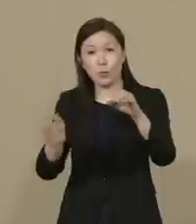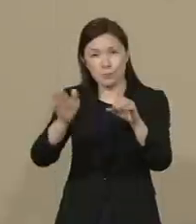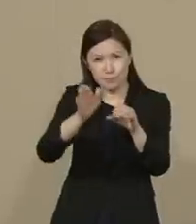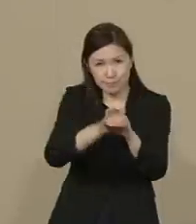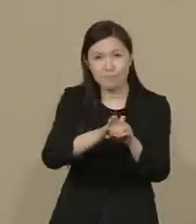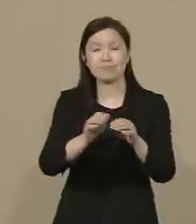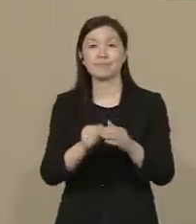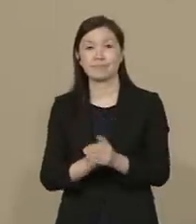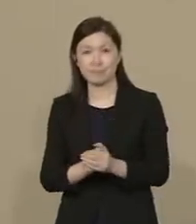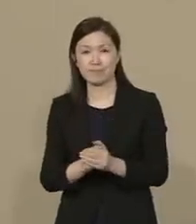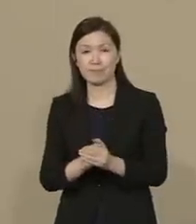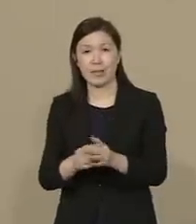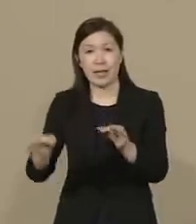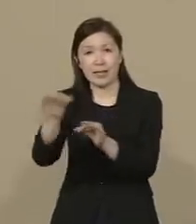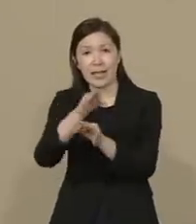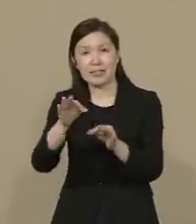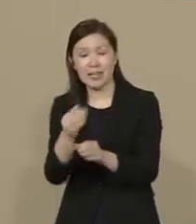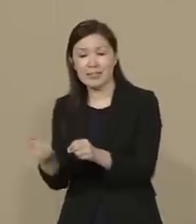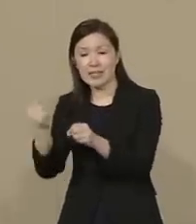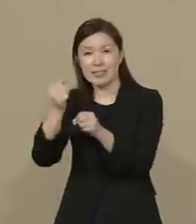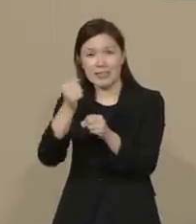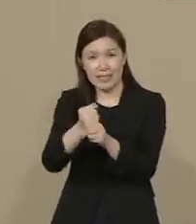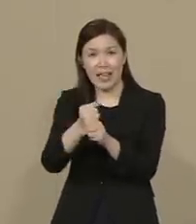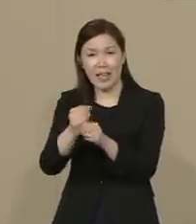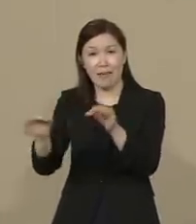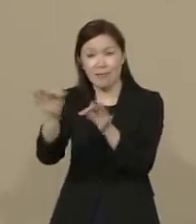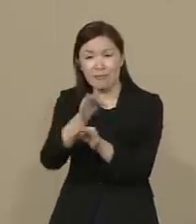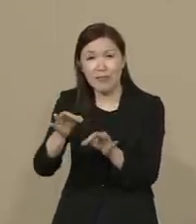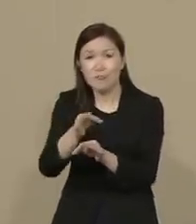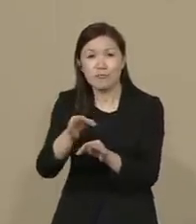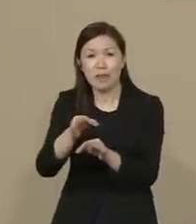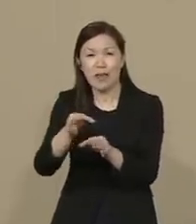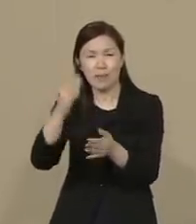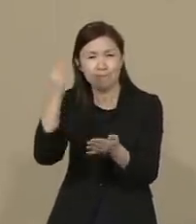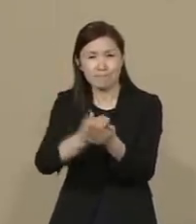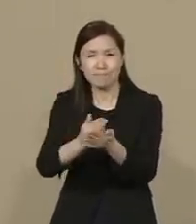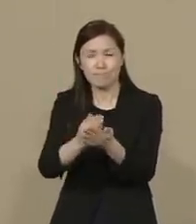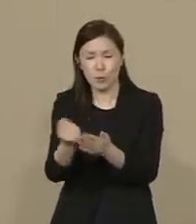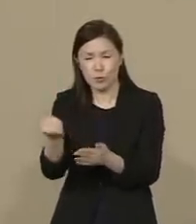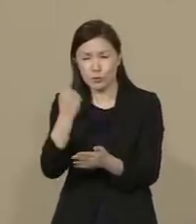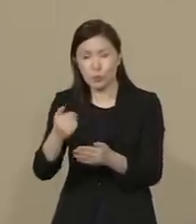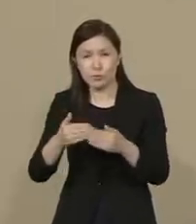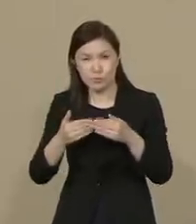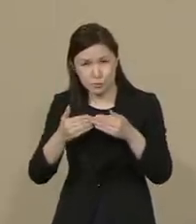そのために経済再生・デフレ脱却 をさらに力強く進める